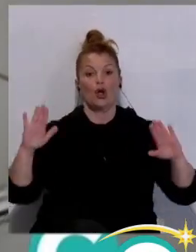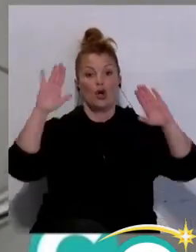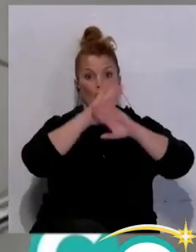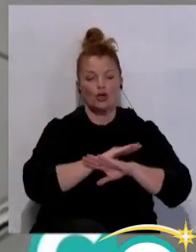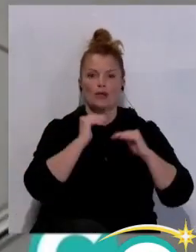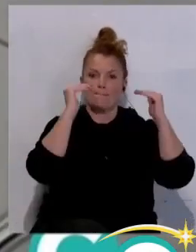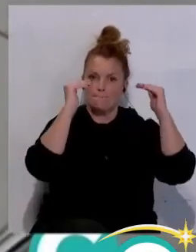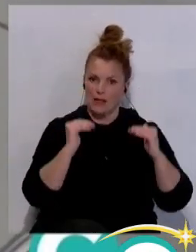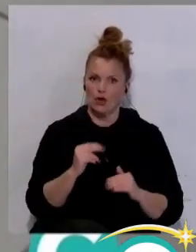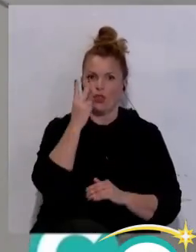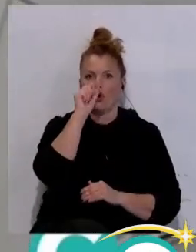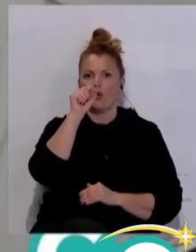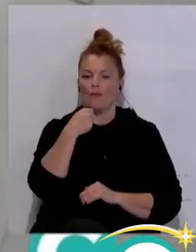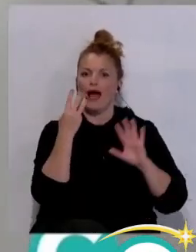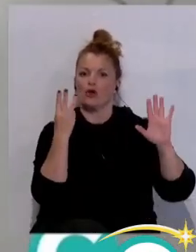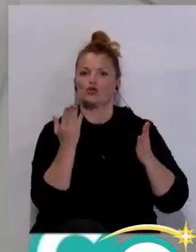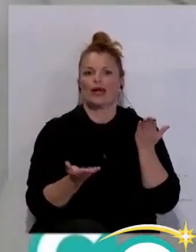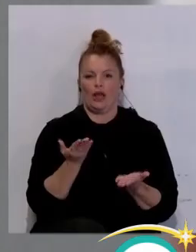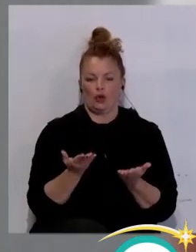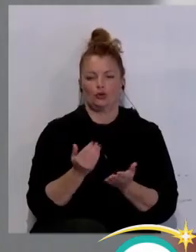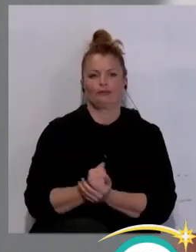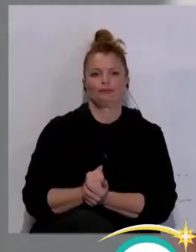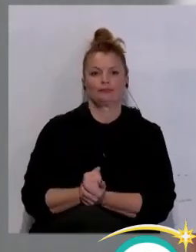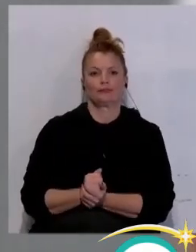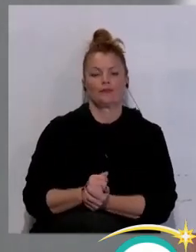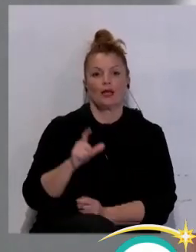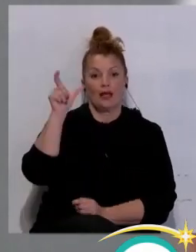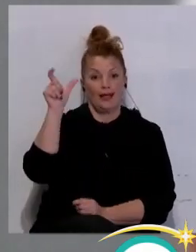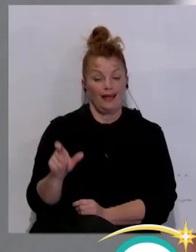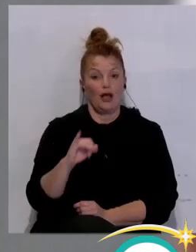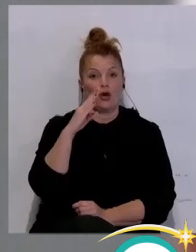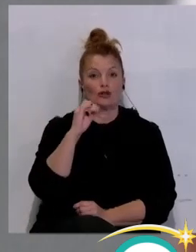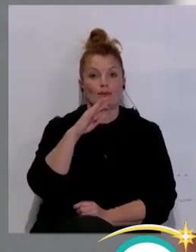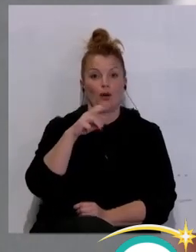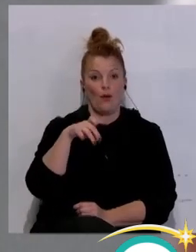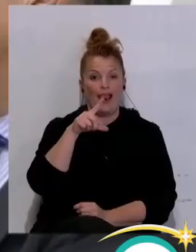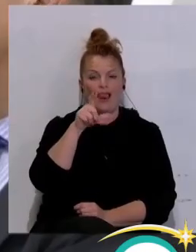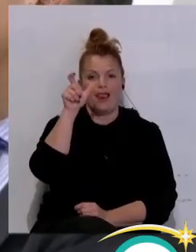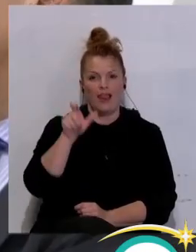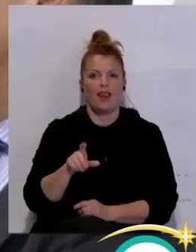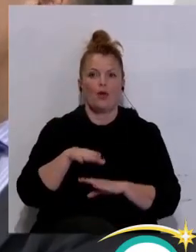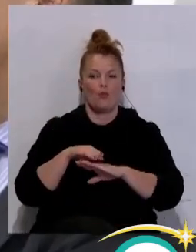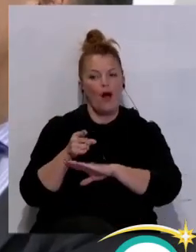hasta los 2,8 kg José Manuel cosi ha asegurado que la ciudad se verá obligada a tomar medidas